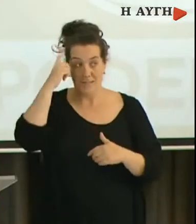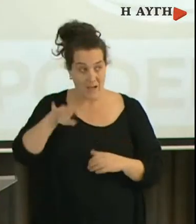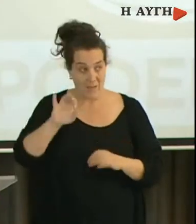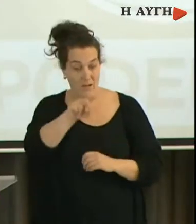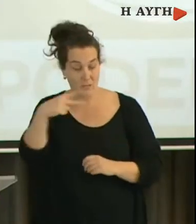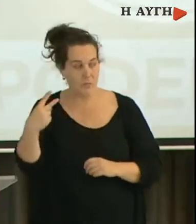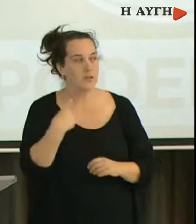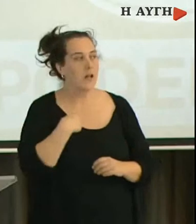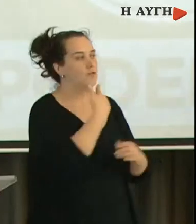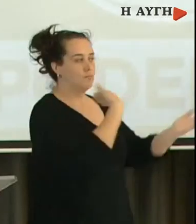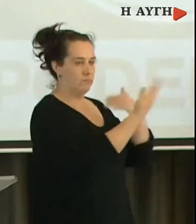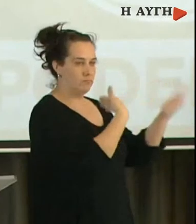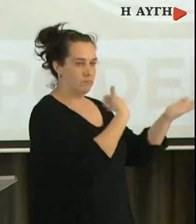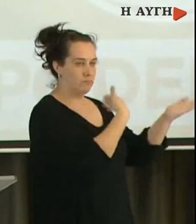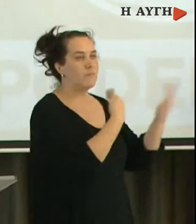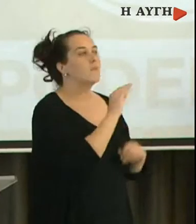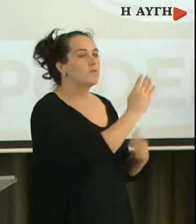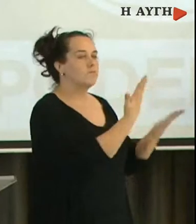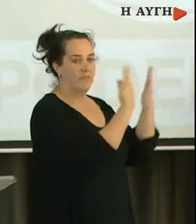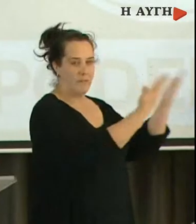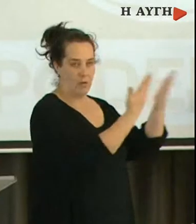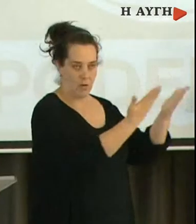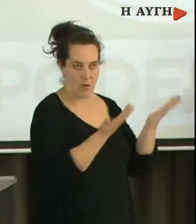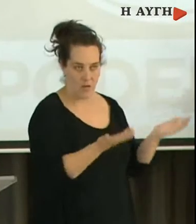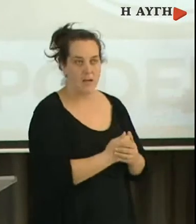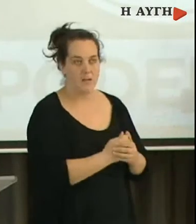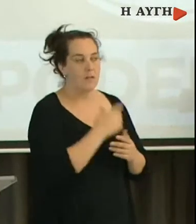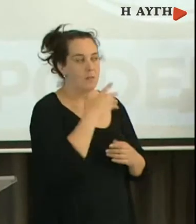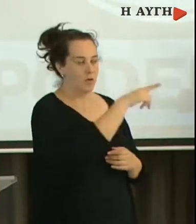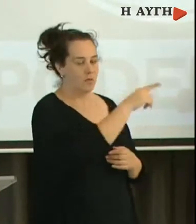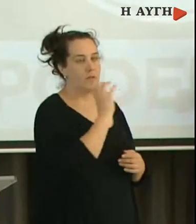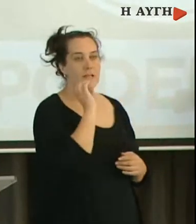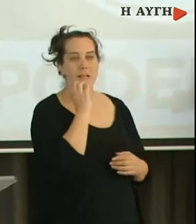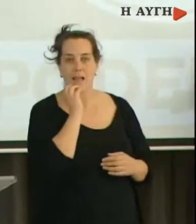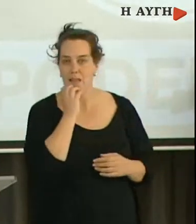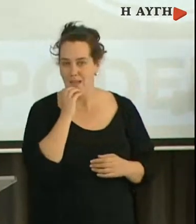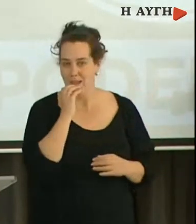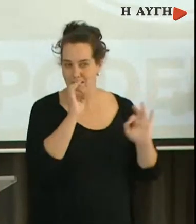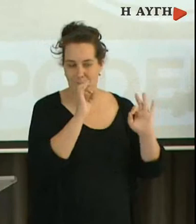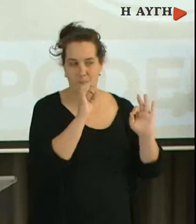le felicité por el éxito decididos a en grecia que fue la fuerza política más votada